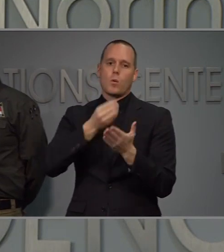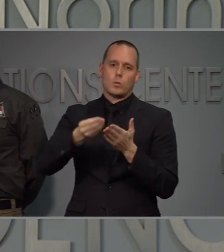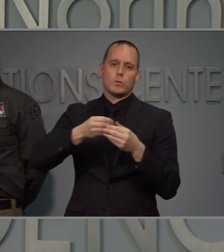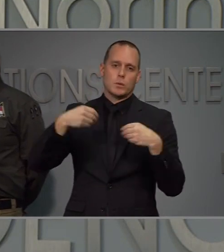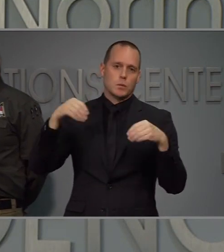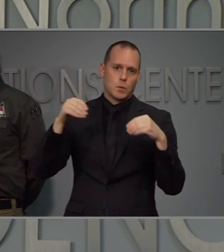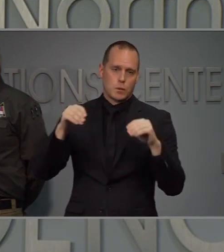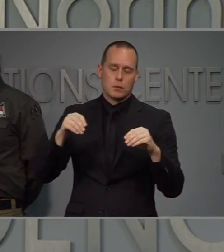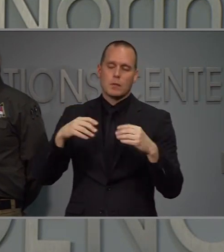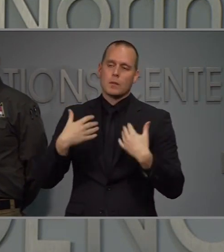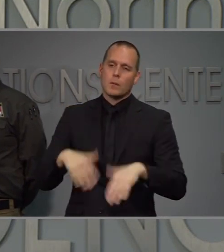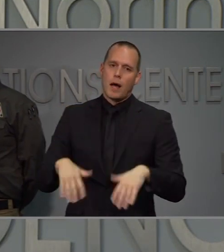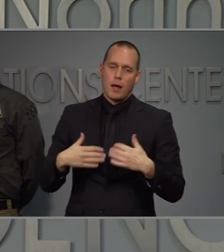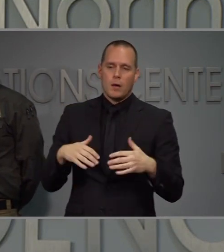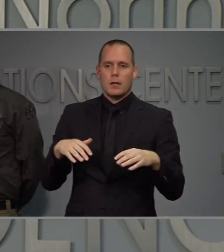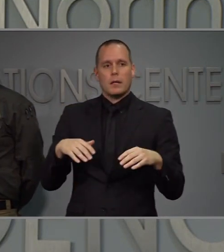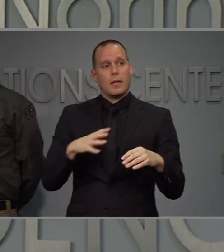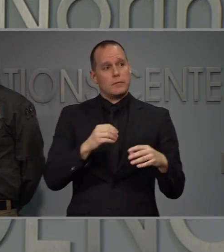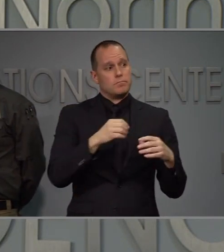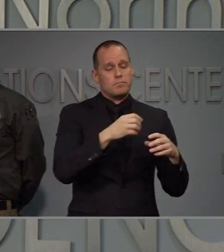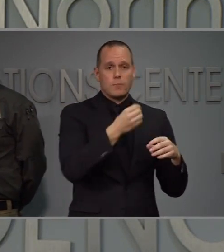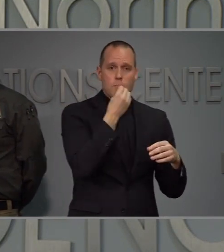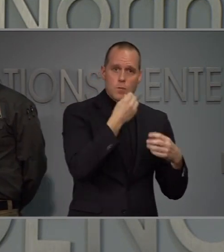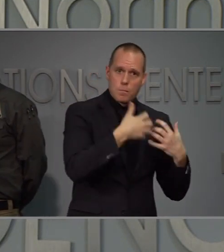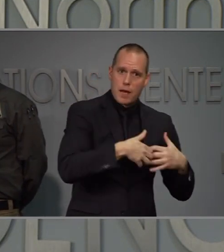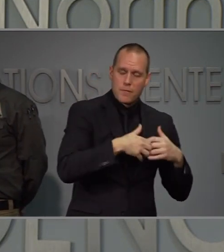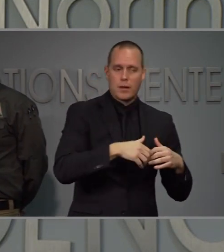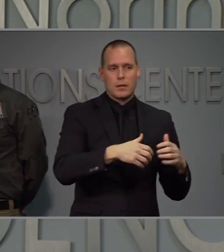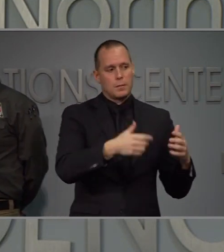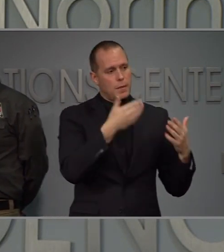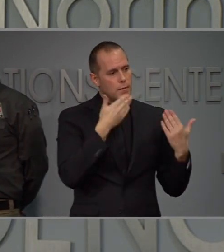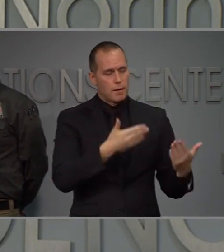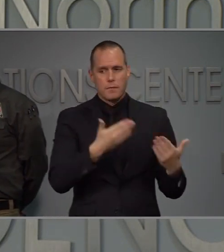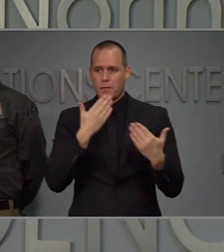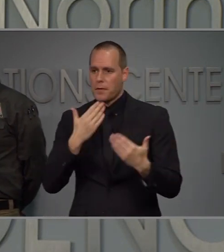N por ejemplo en la cadena de suministro de alimentos.